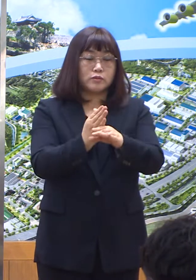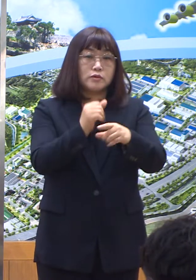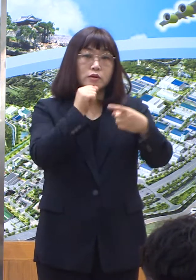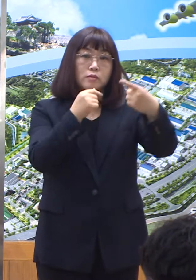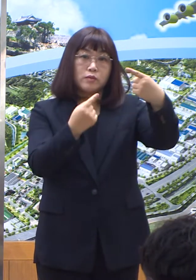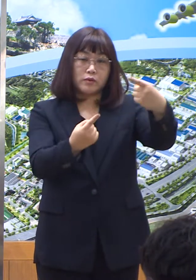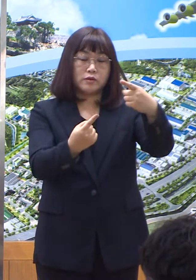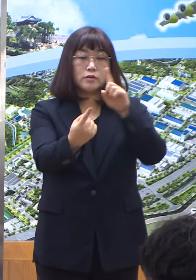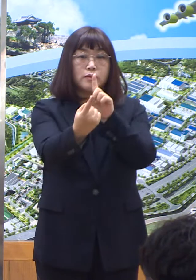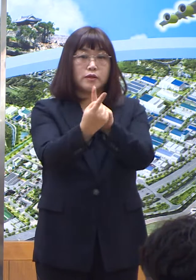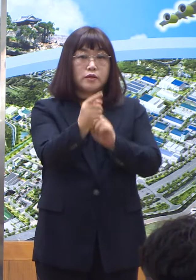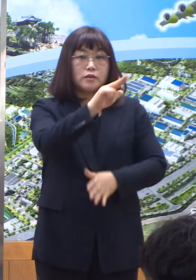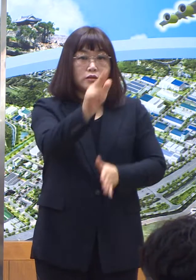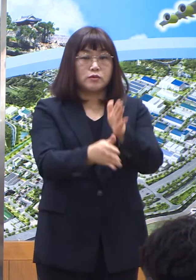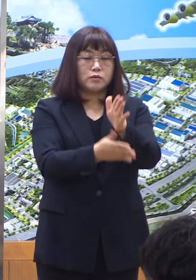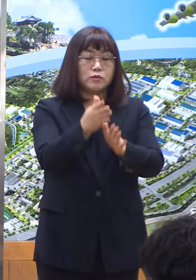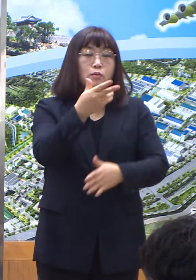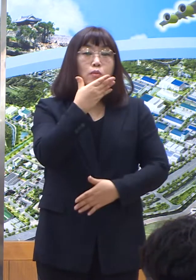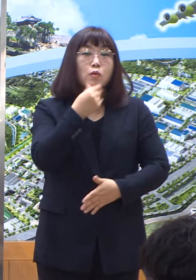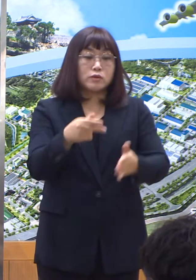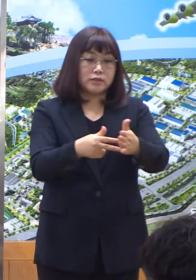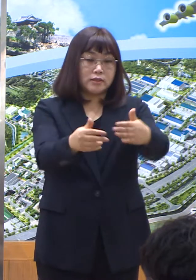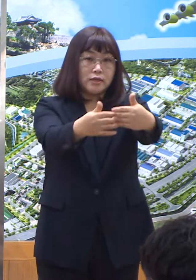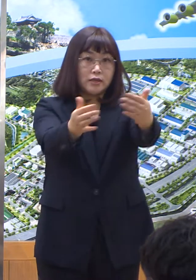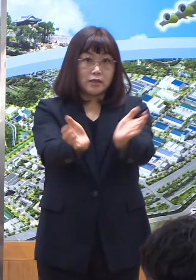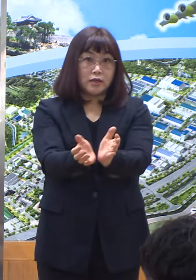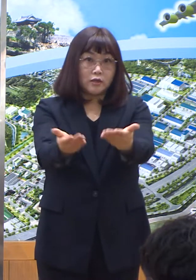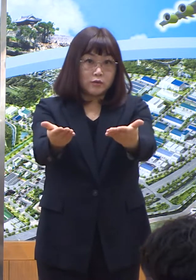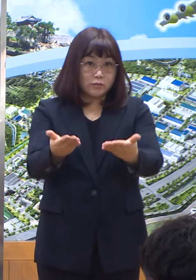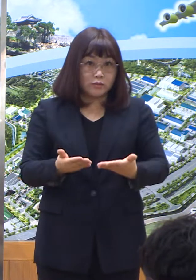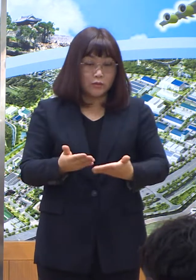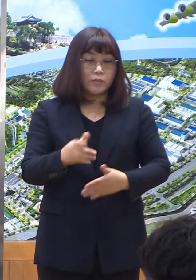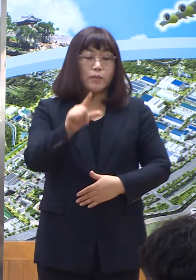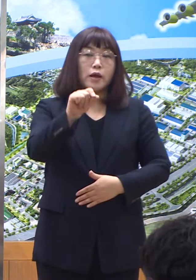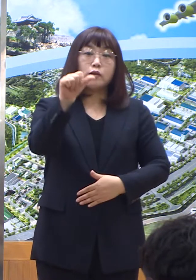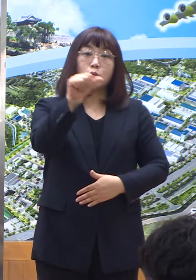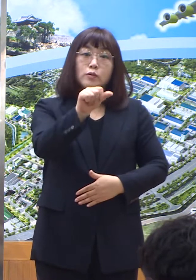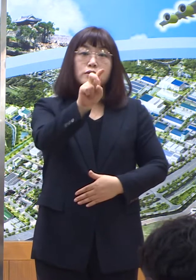진주시 복지재단에서 마련해 주신 마스크 15,000매를